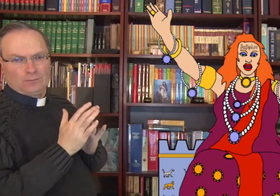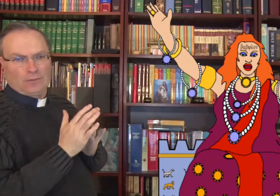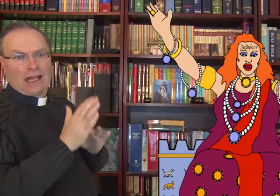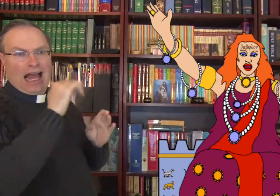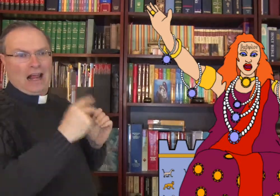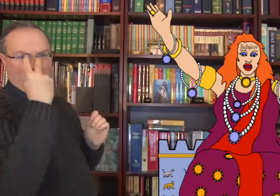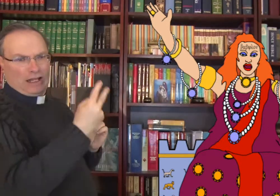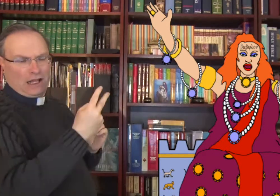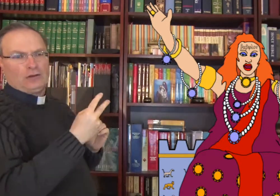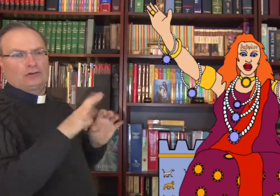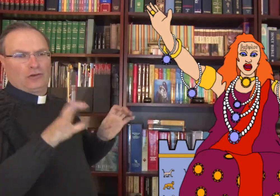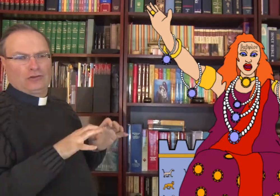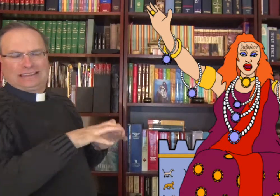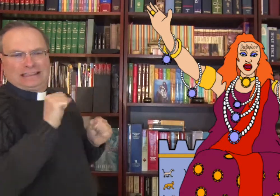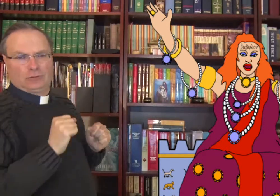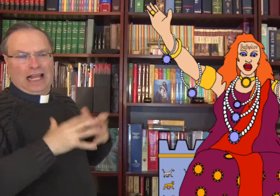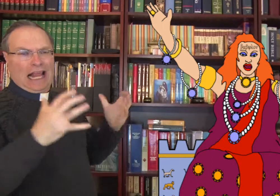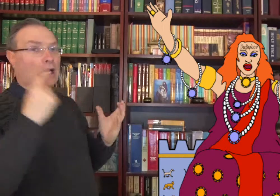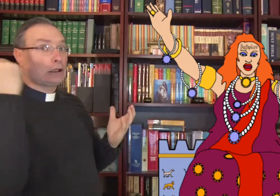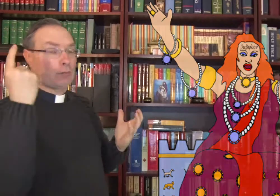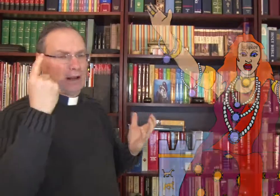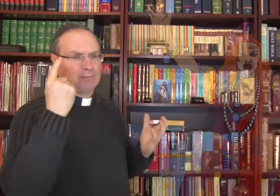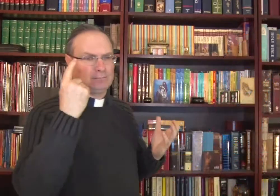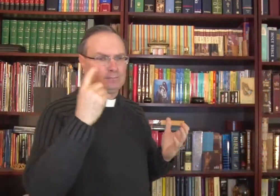En la voyant, je fus saisi d'un grand étonnement.»